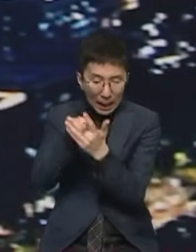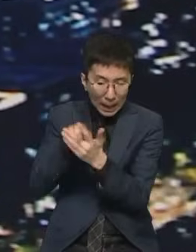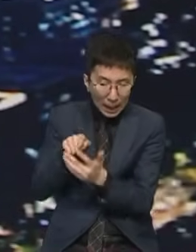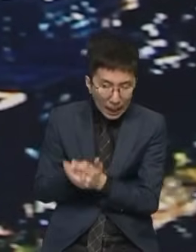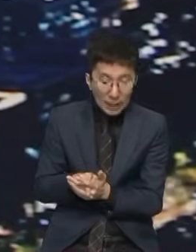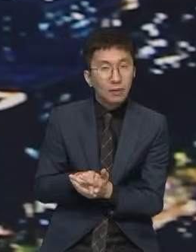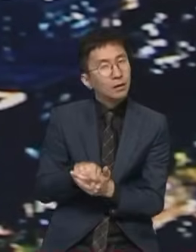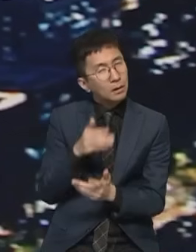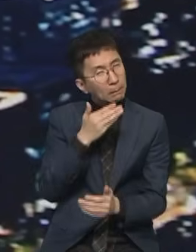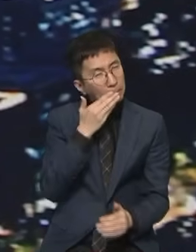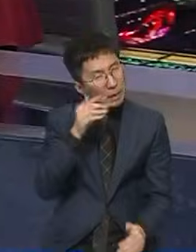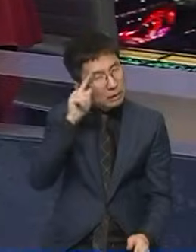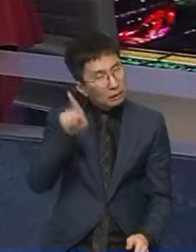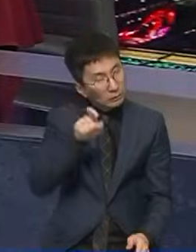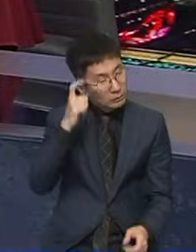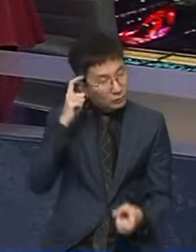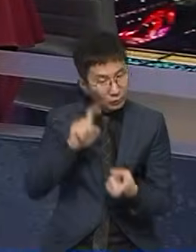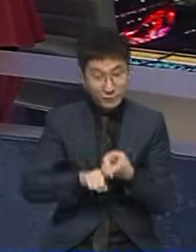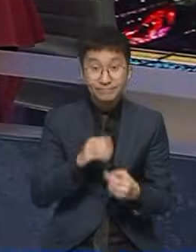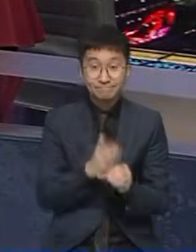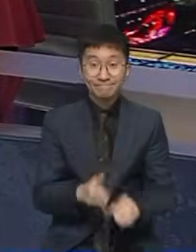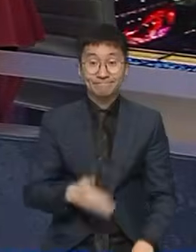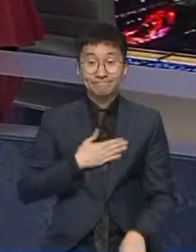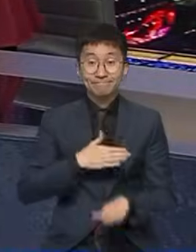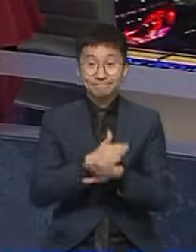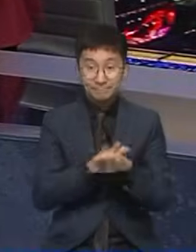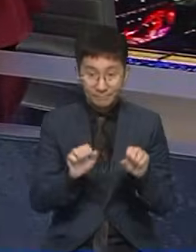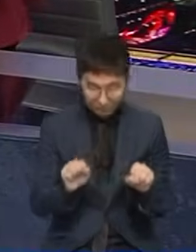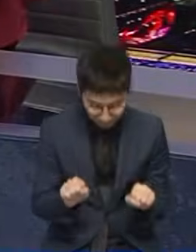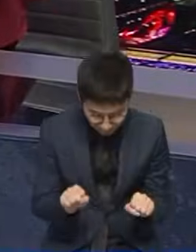(앵커) 김경희 기자, 잘 들었습니다.